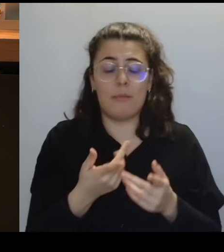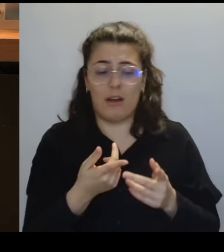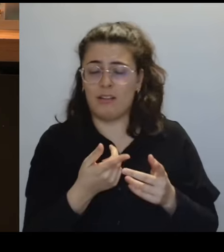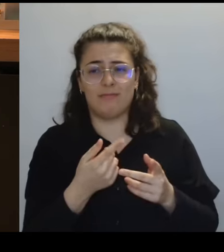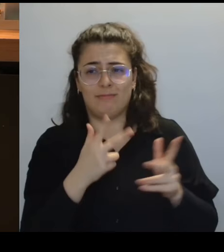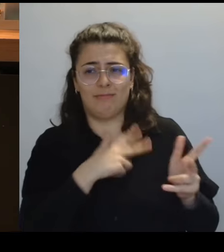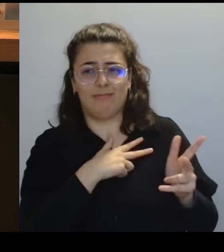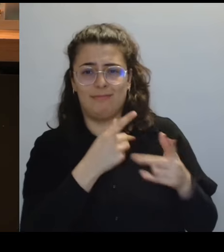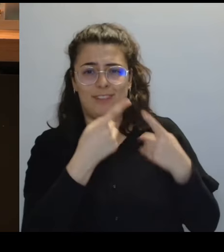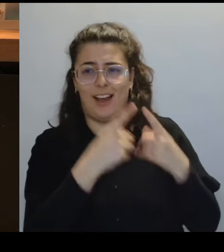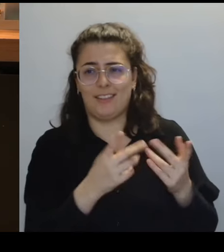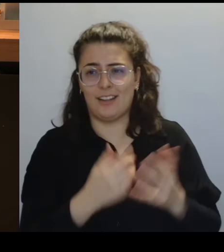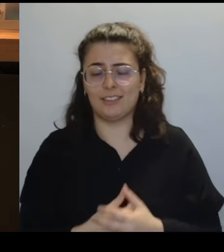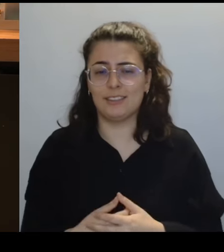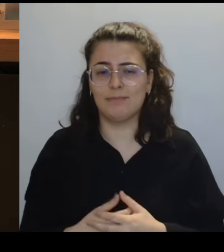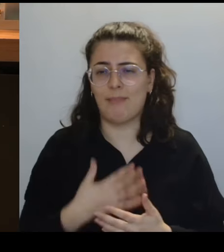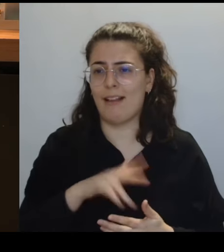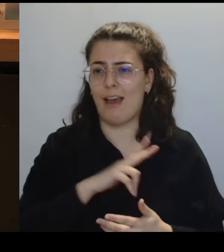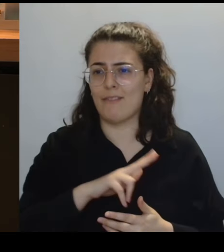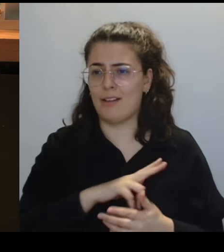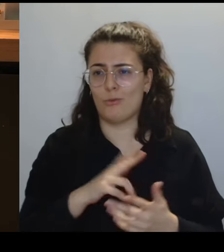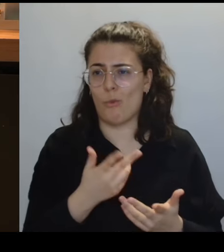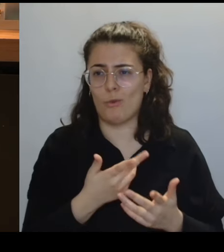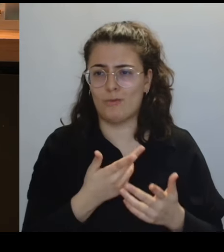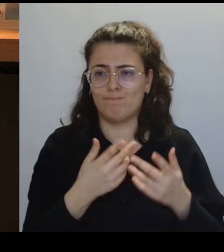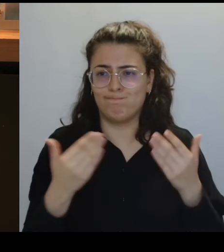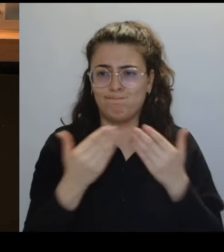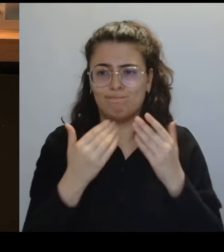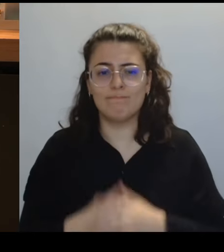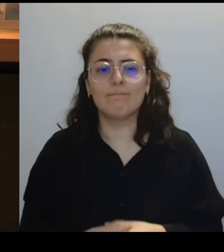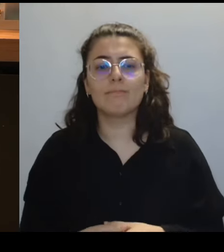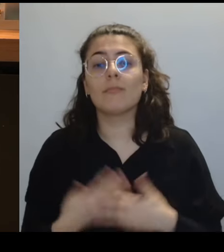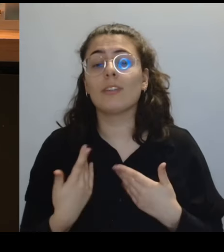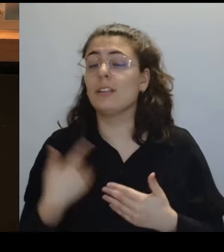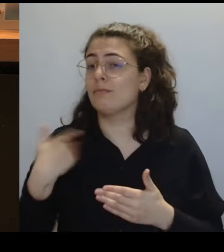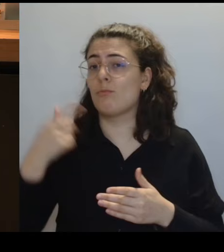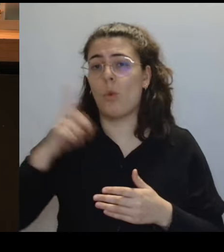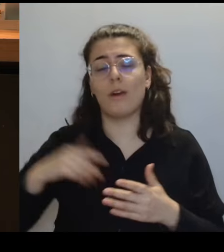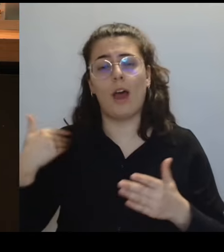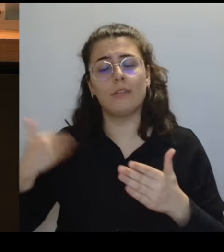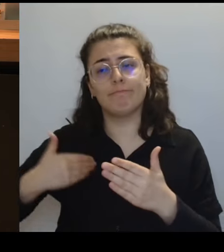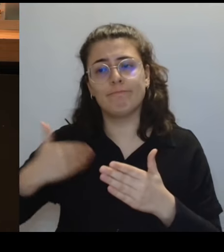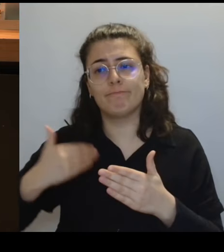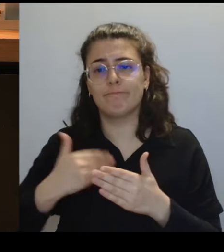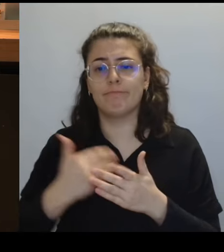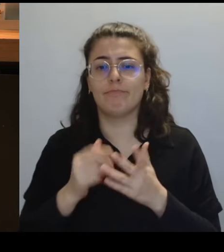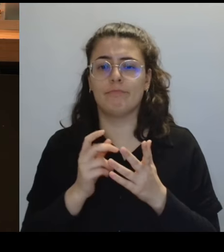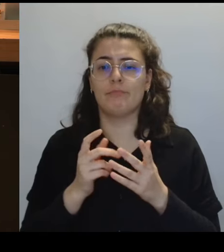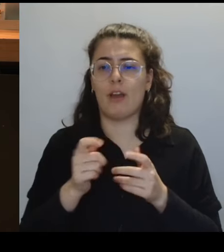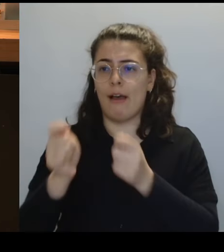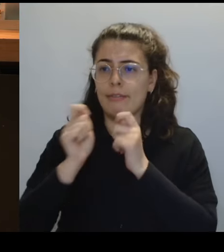den letzten Monaten immer wieder Anträge zu verkehrspolitischen Themen, die die AfD hier vorgetragen hat.